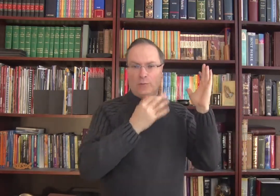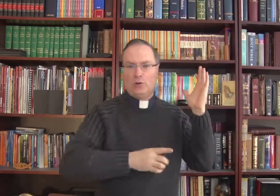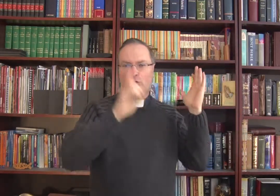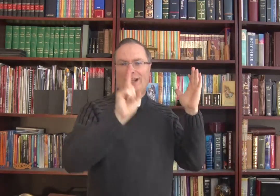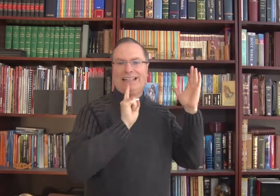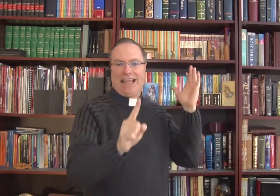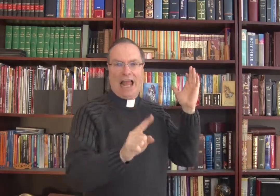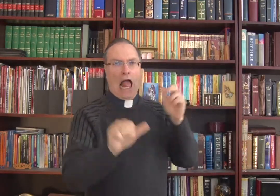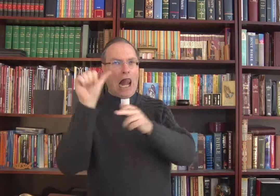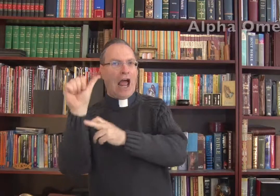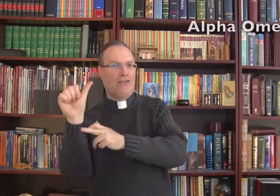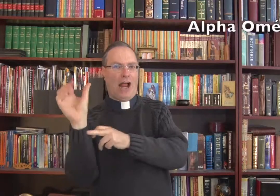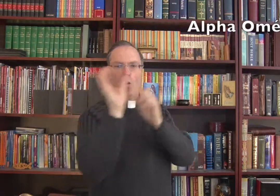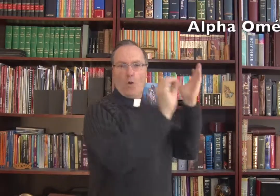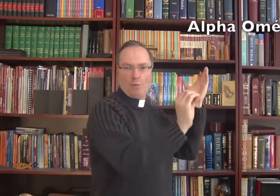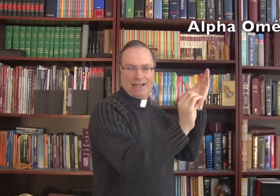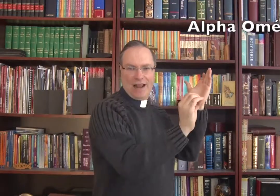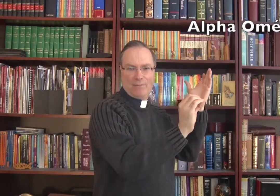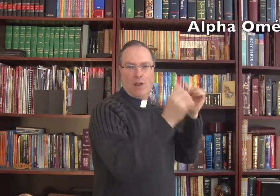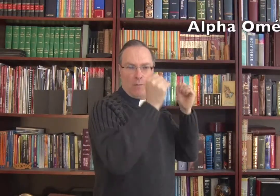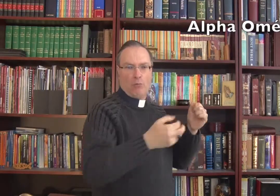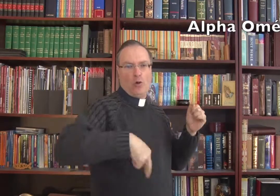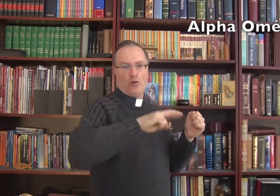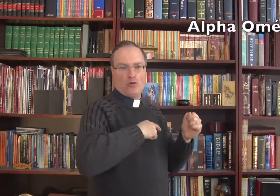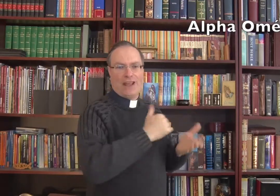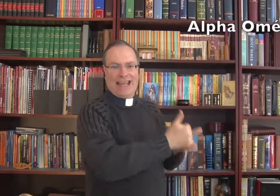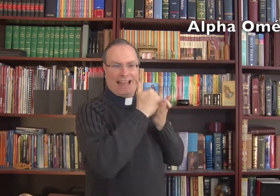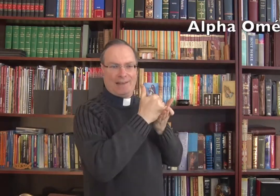Dieu qui est l’Alpha et l’Oméga peut nous aider